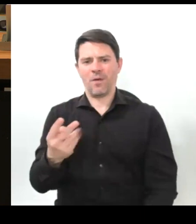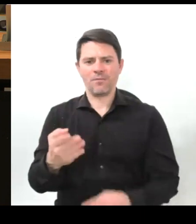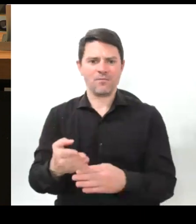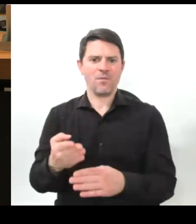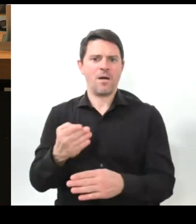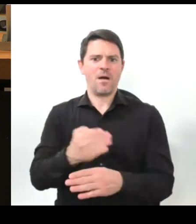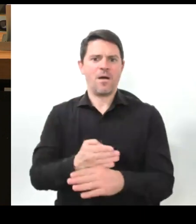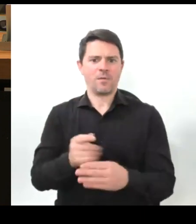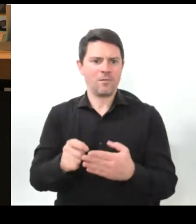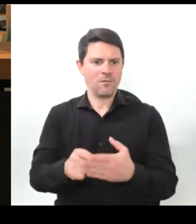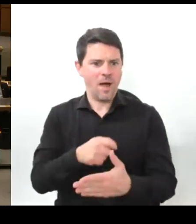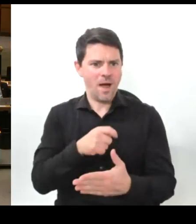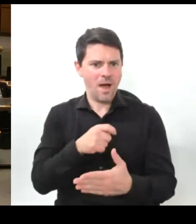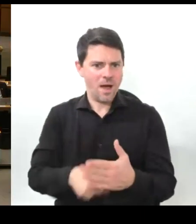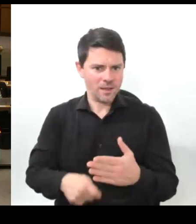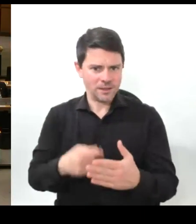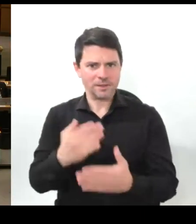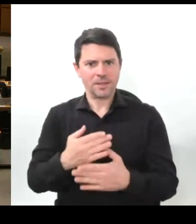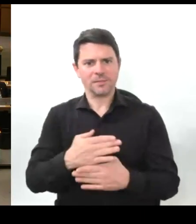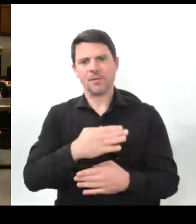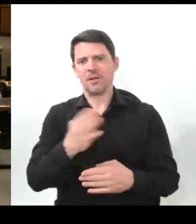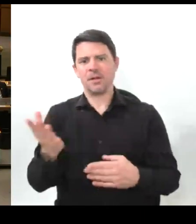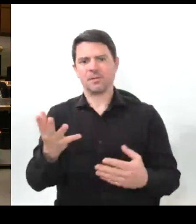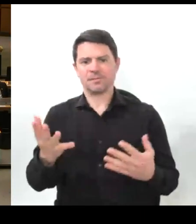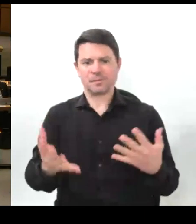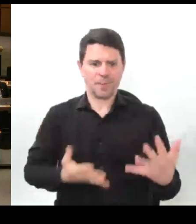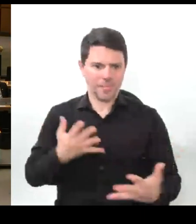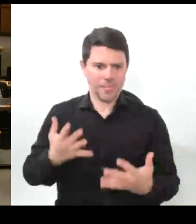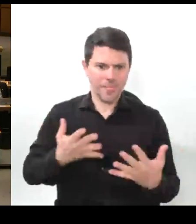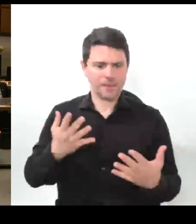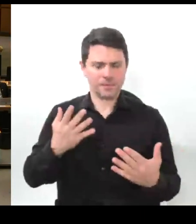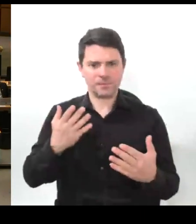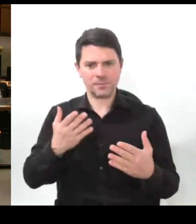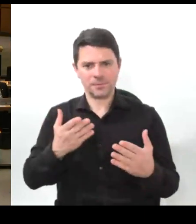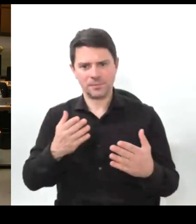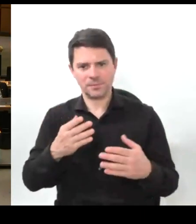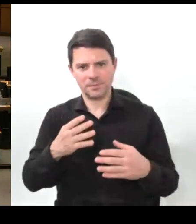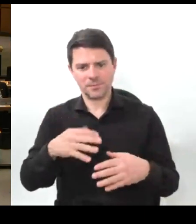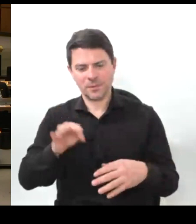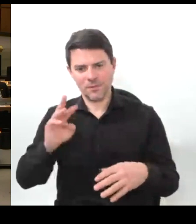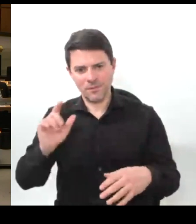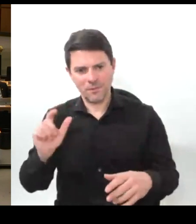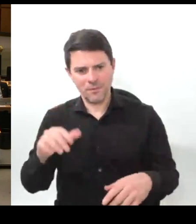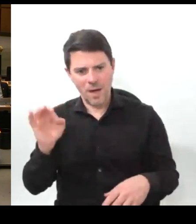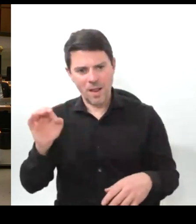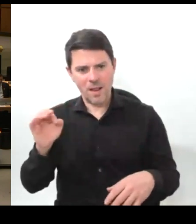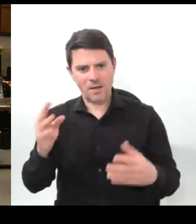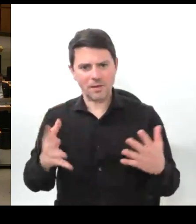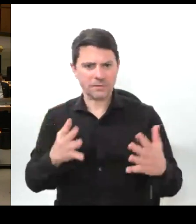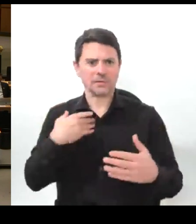Koalition, ein Senat des Stillstands, meine Damen, meine Herren! (Beifall) Was sind die Herausforderungen,